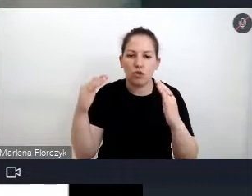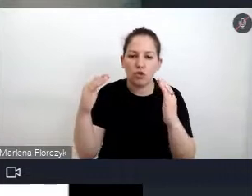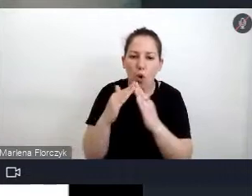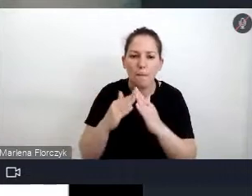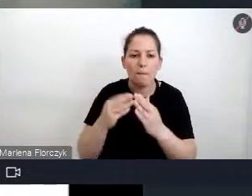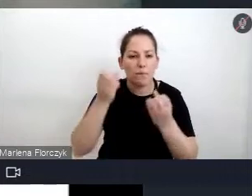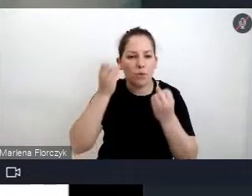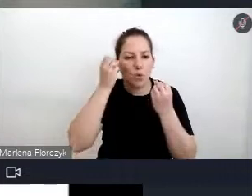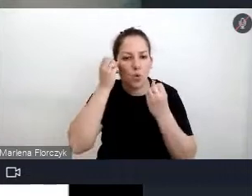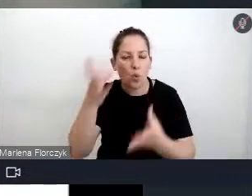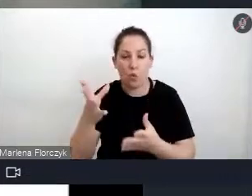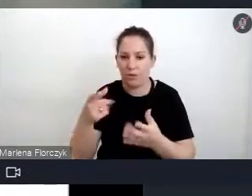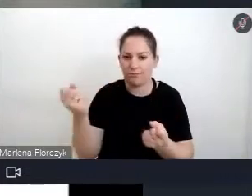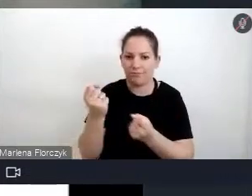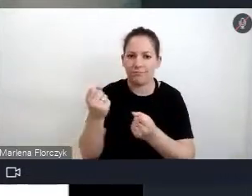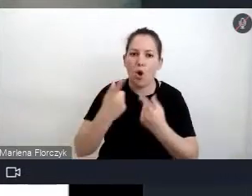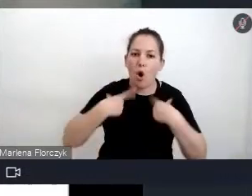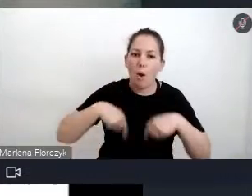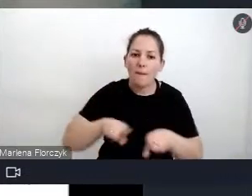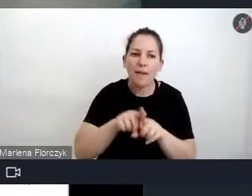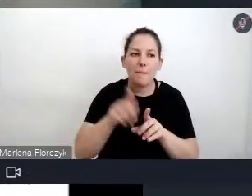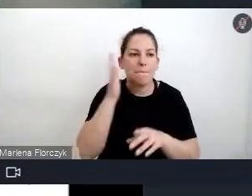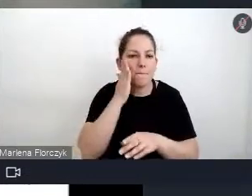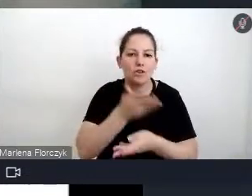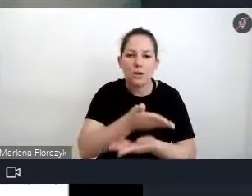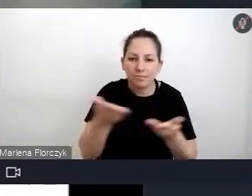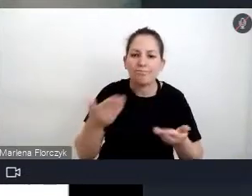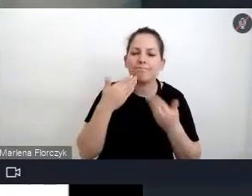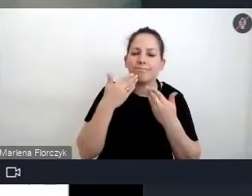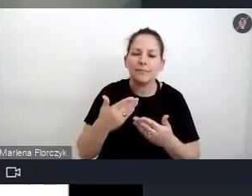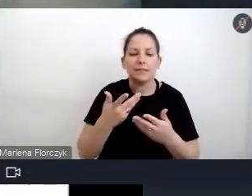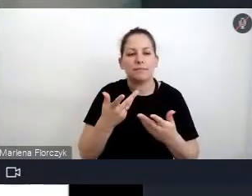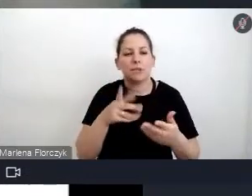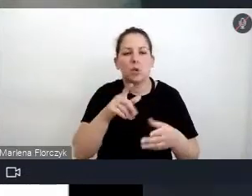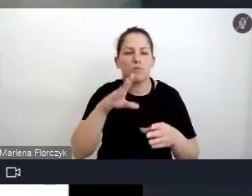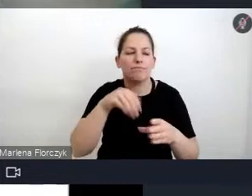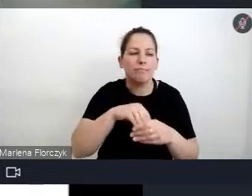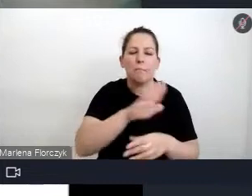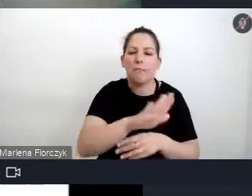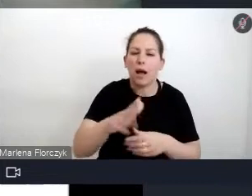które pomagają obywatelom i mieszkańcom borykającym się z trudnościami w niektórych aspektach życia,